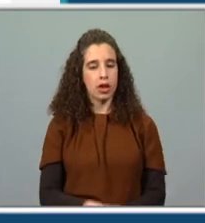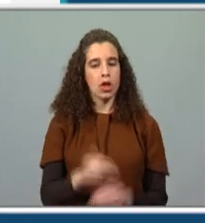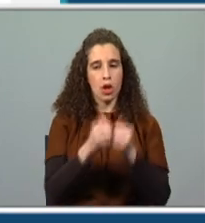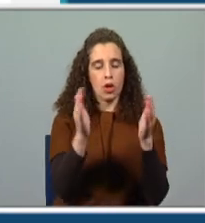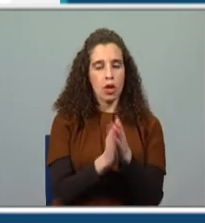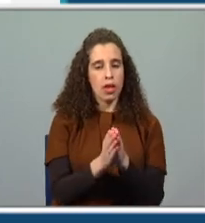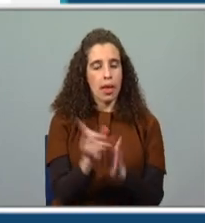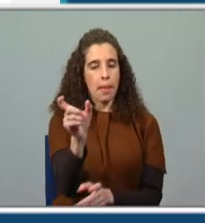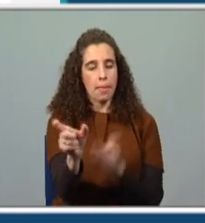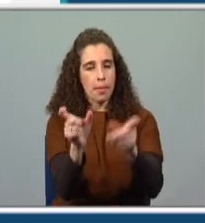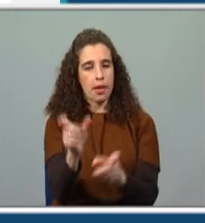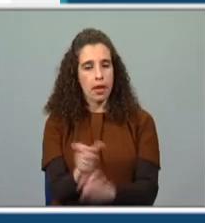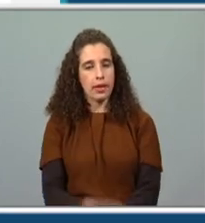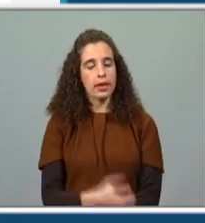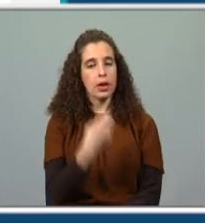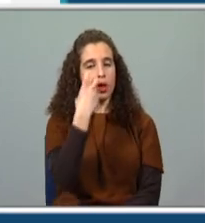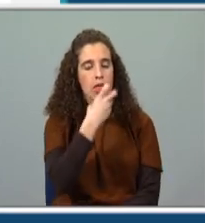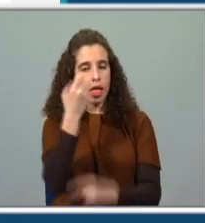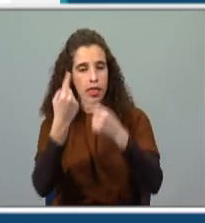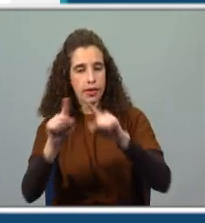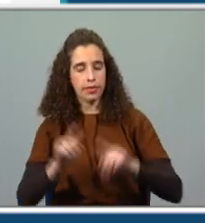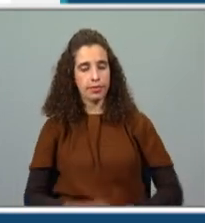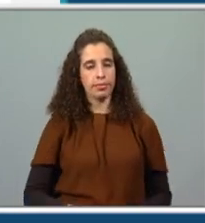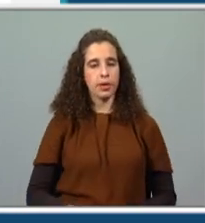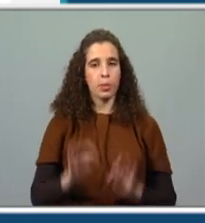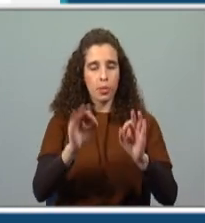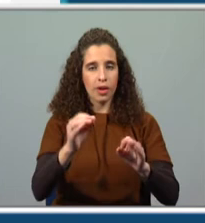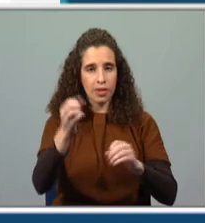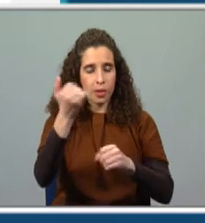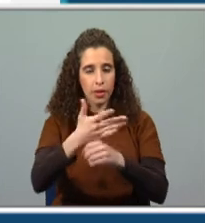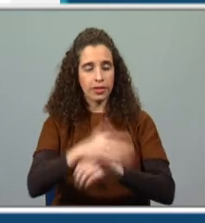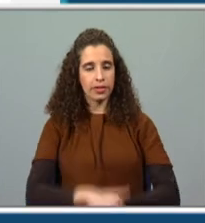palavras tinham ditongos diferentes prontos para mais uma e agora sem 單詞有不同的雙元音準備好再來一次，現在沒有